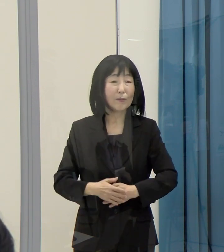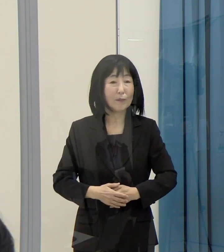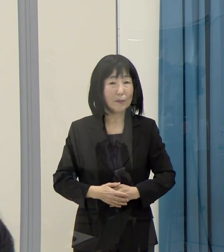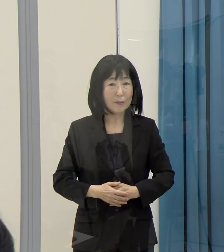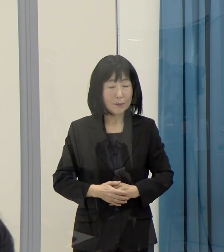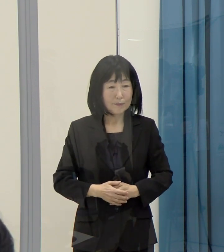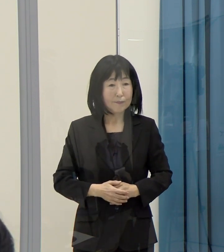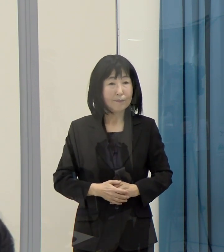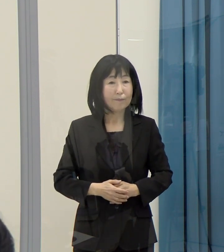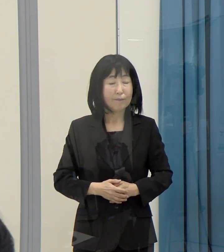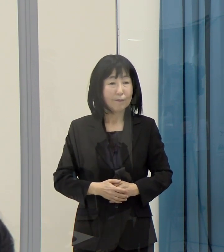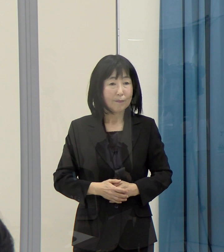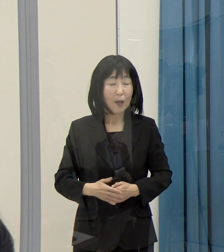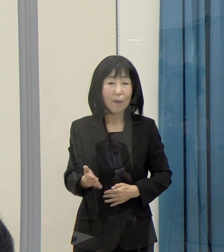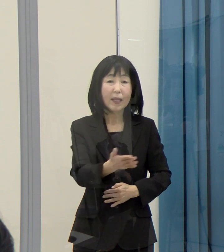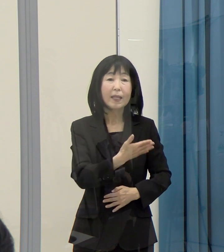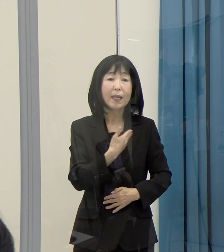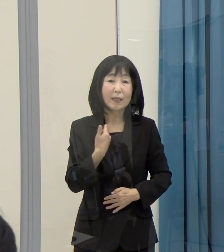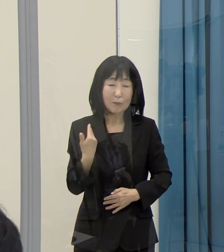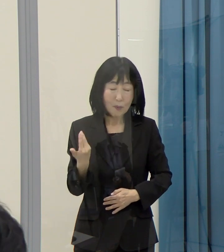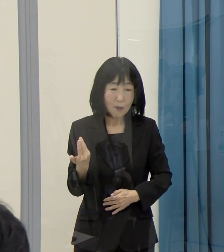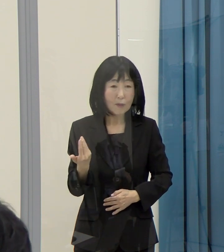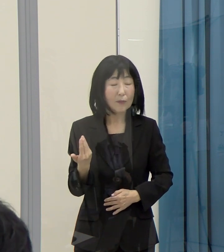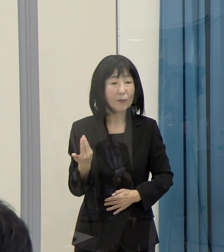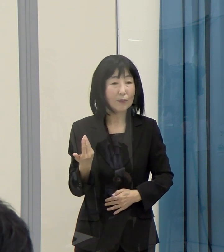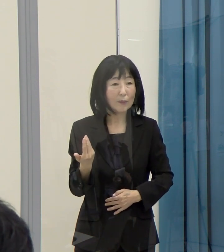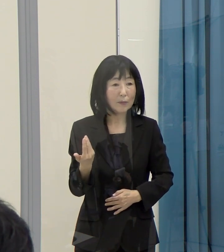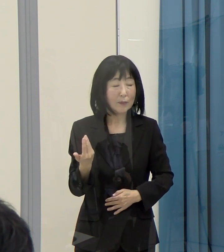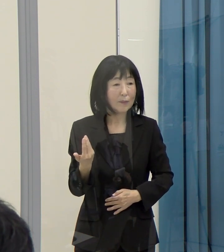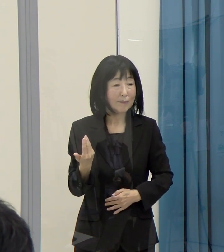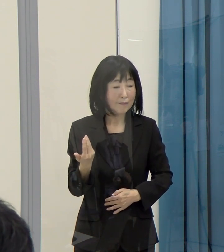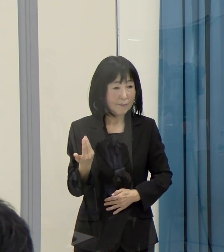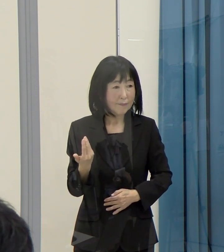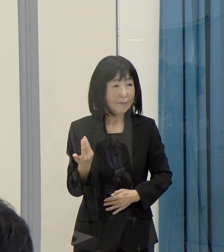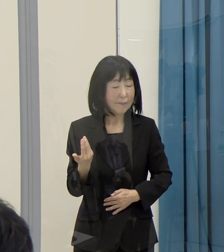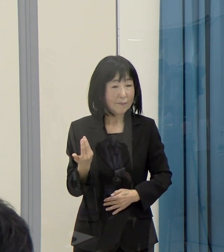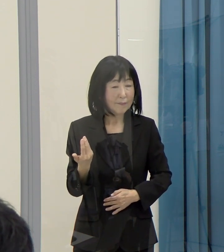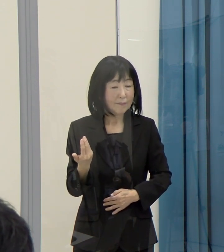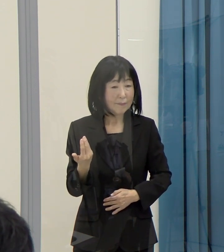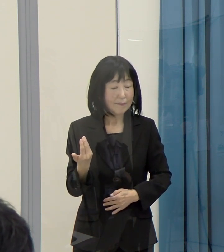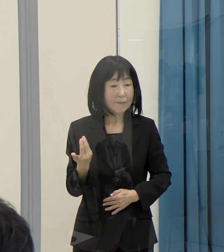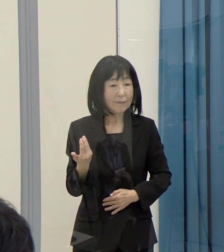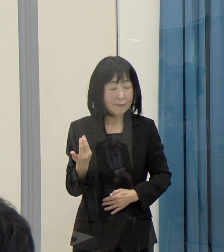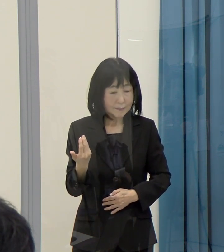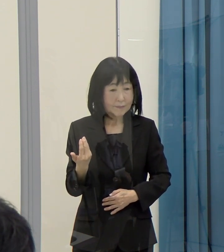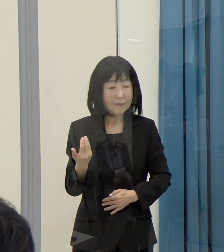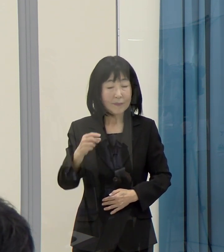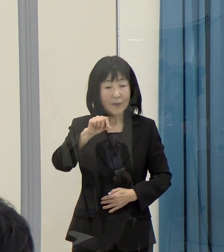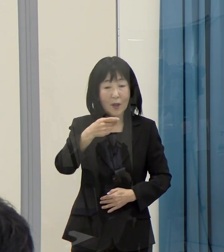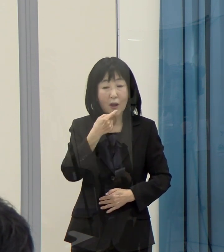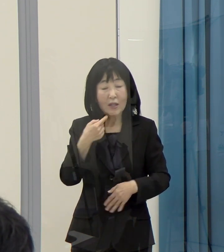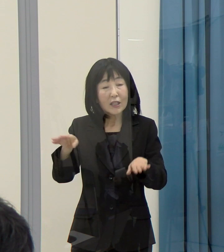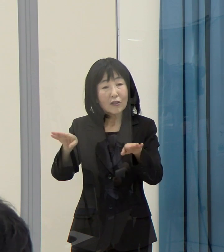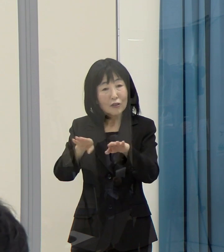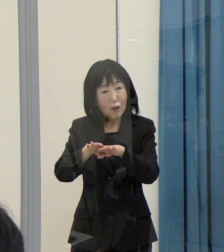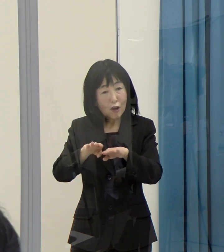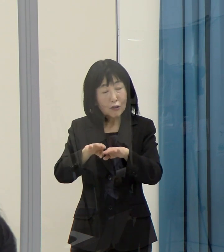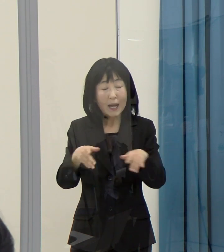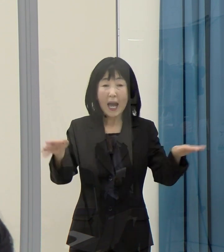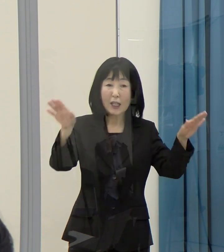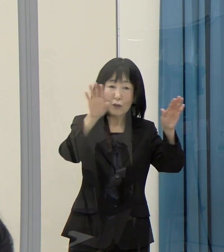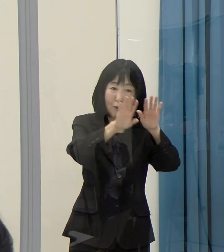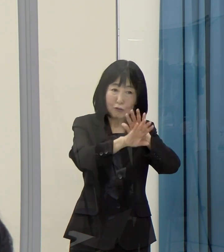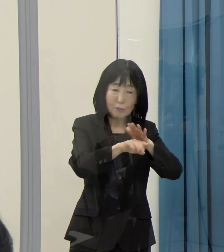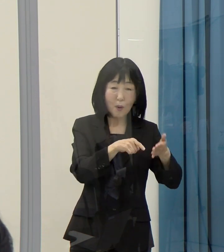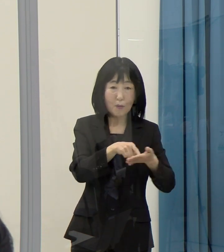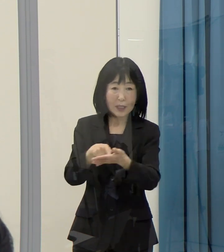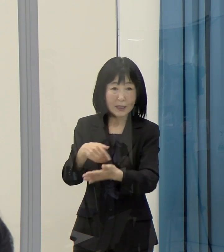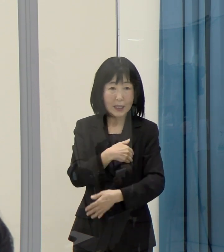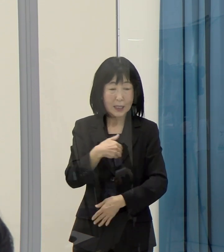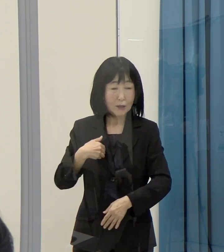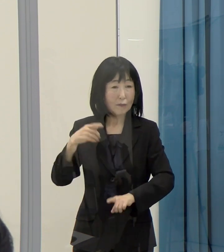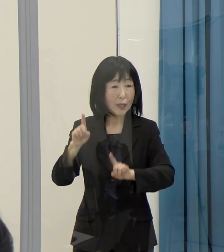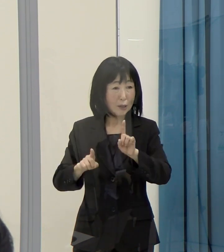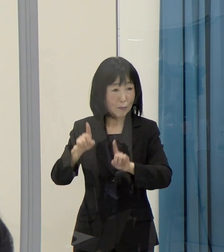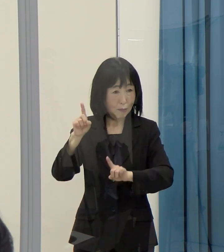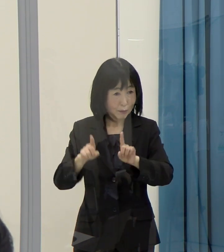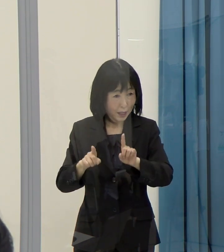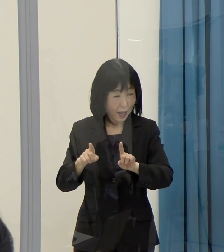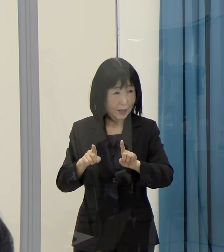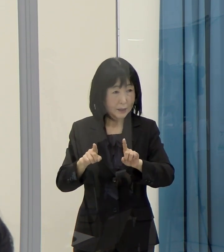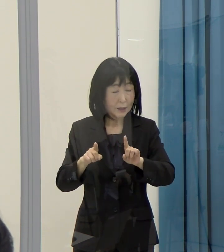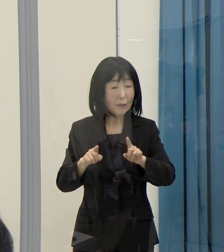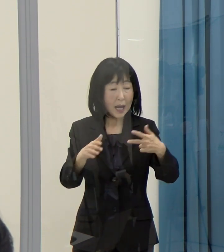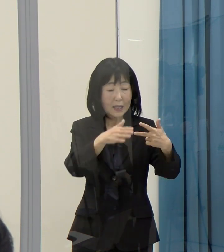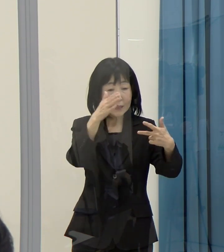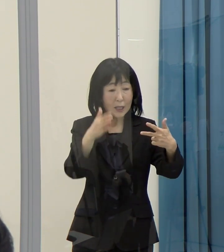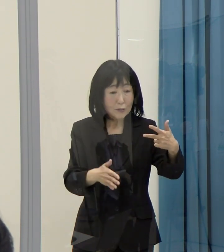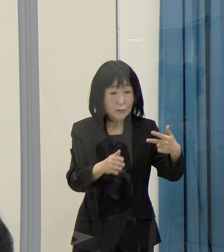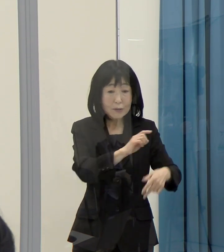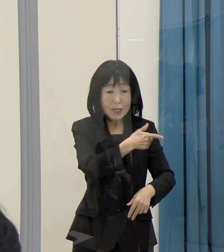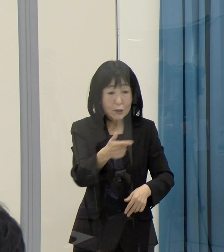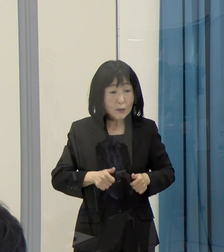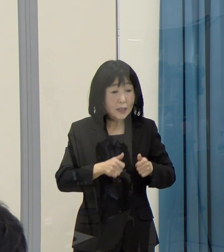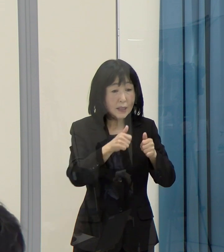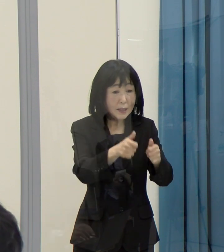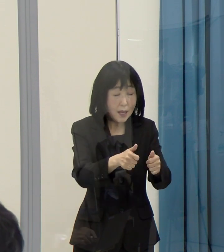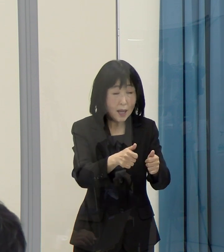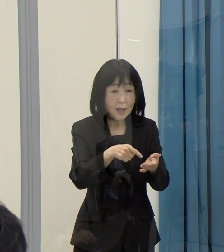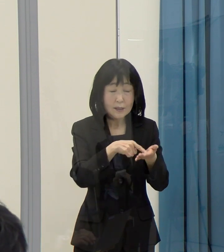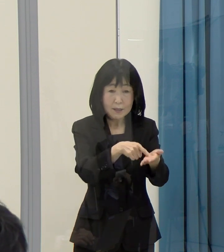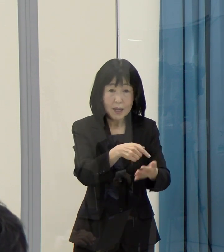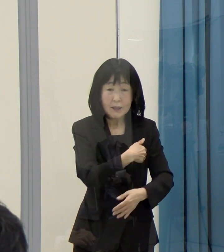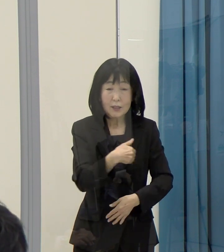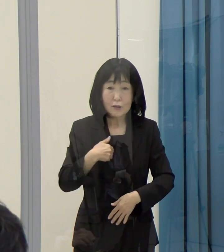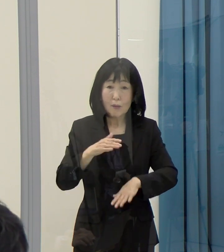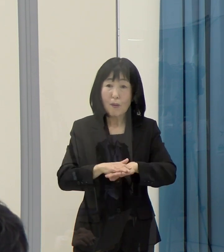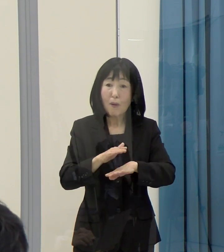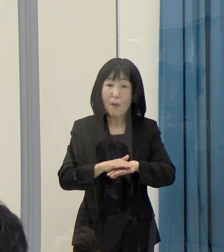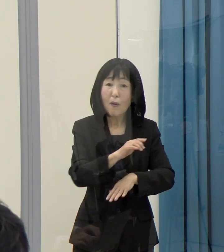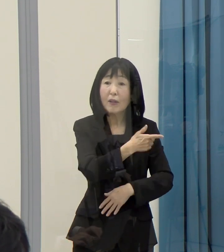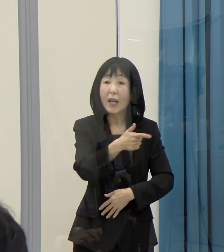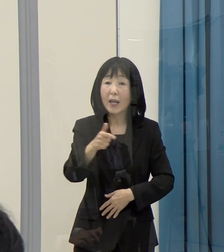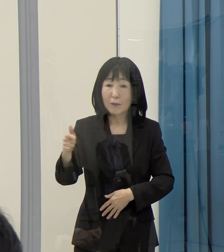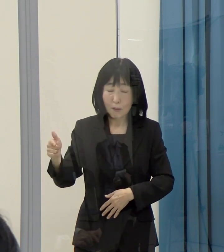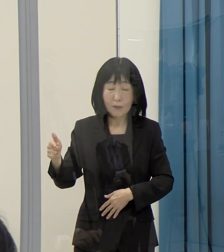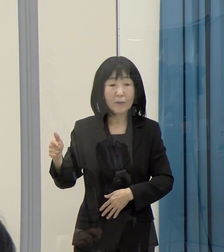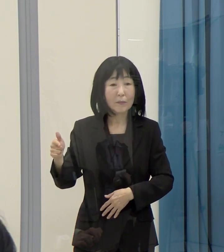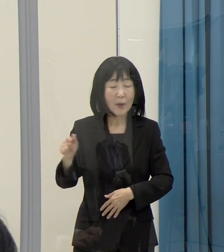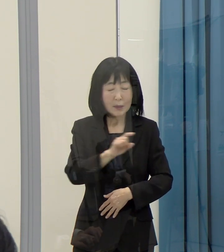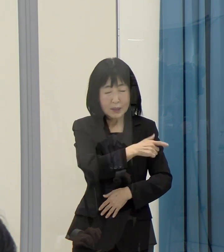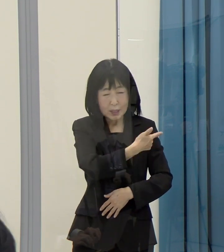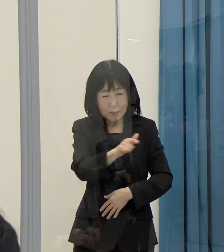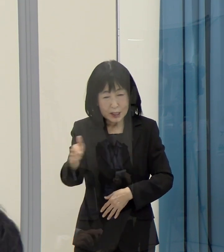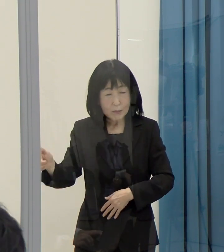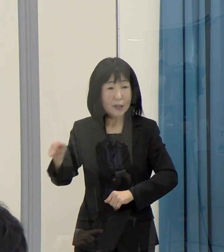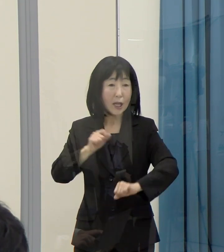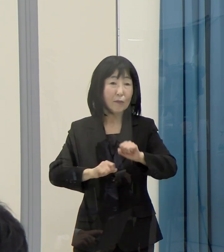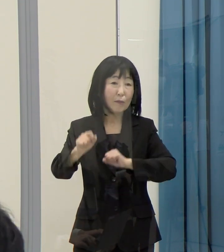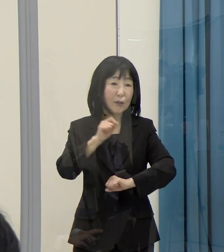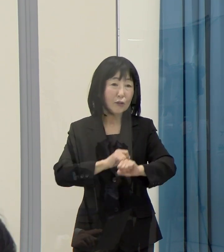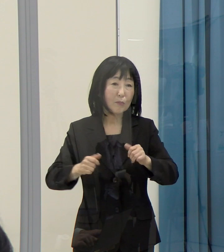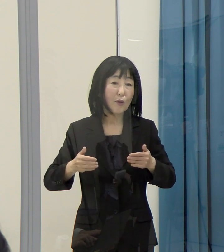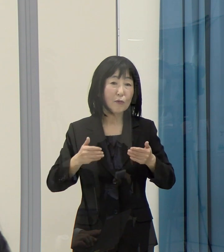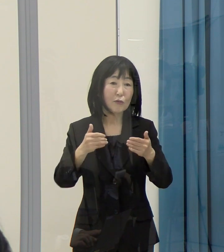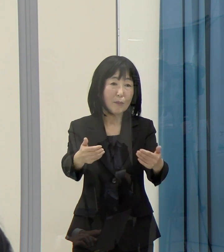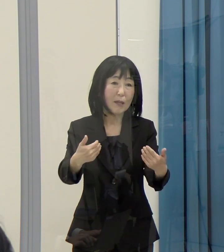こういったことから、我々も休日、夜間の受付や、商業施設等への出張申請受付といった取り組みをさらに進めていく必要があると認識していまして、